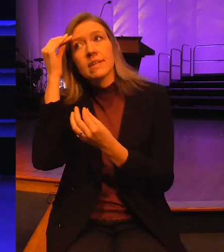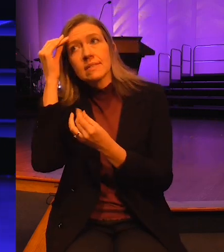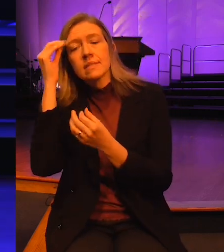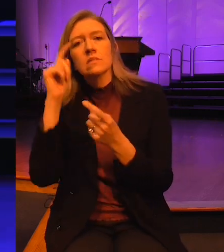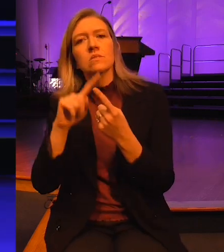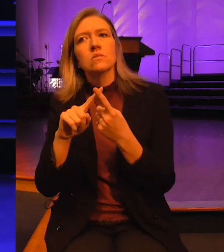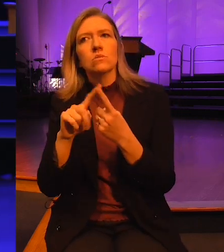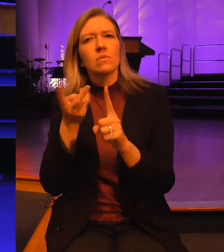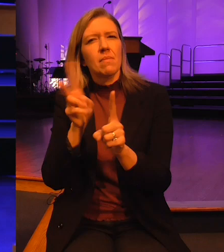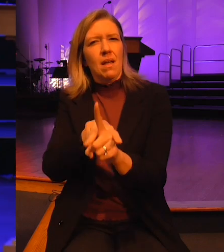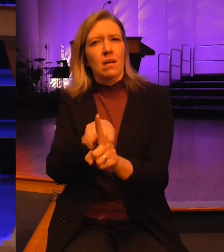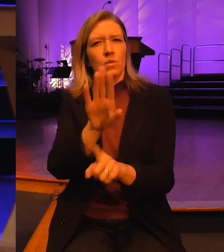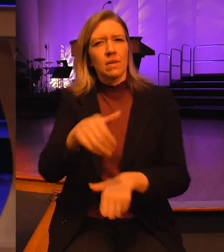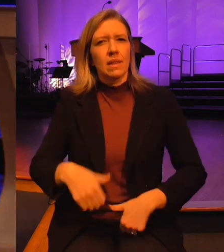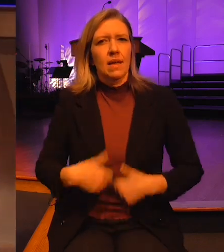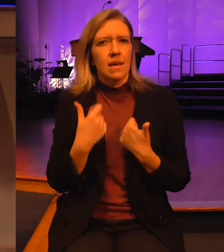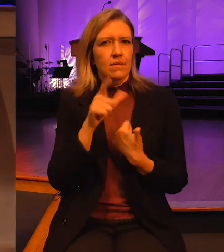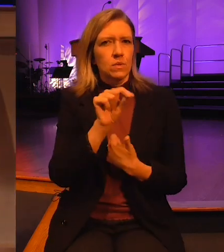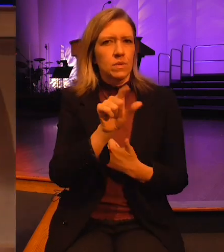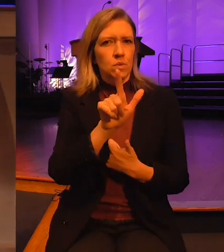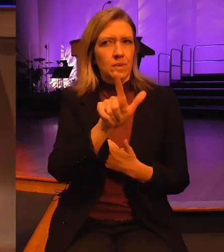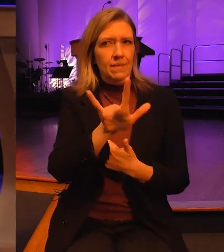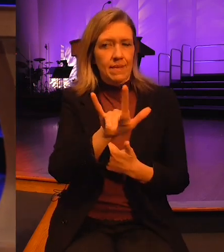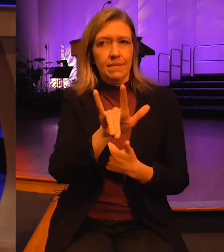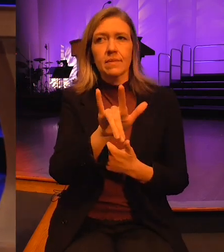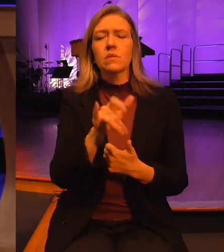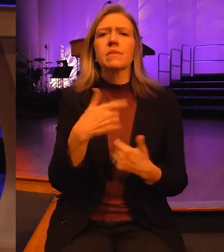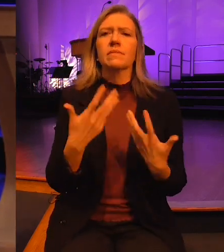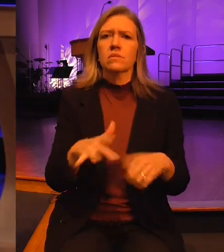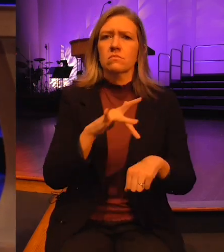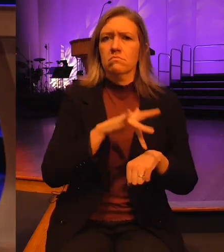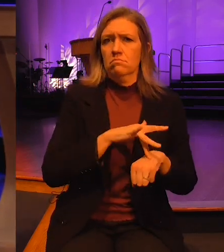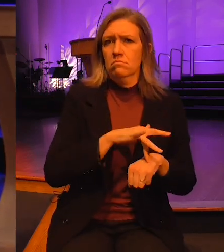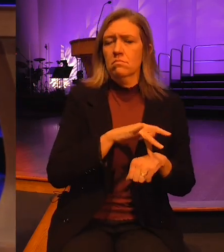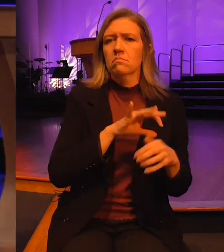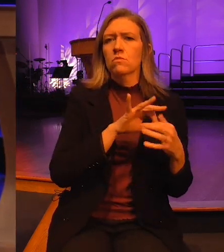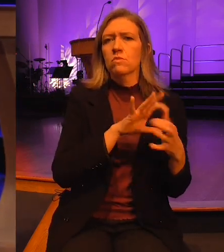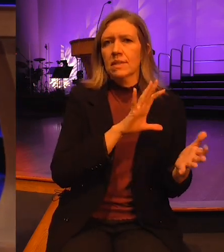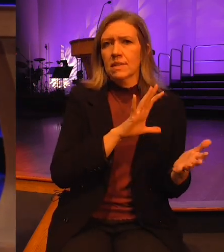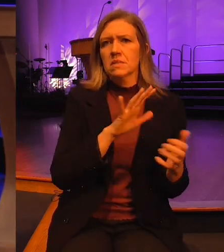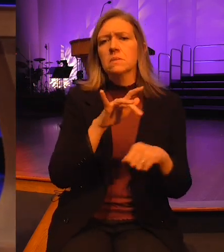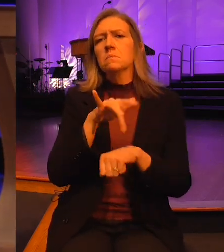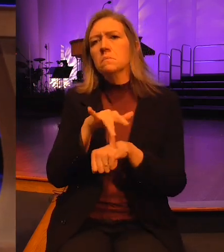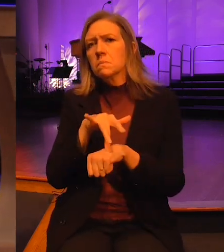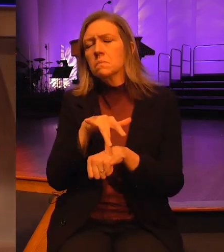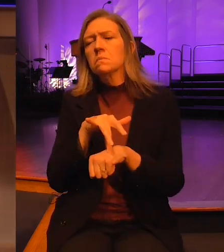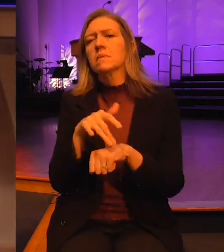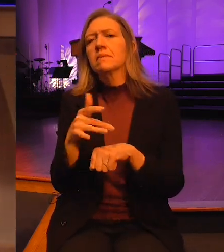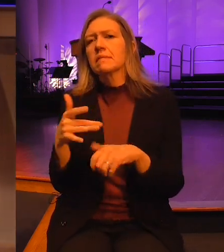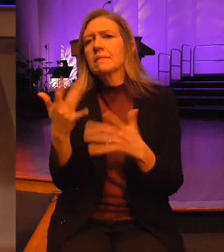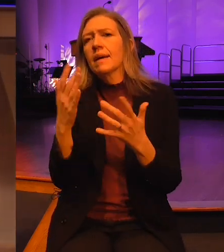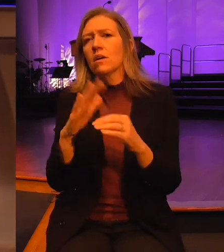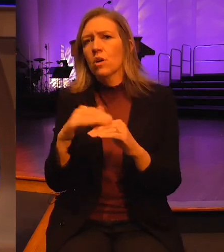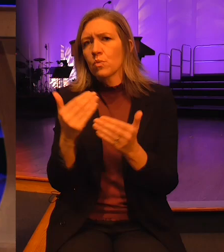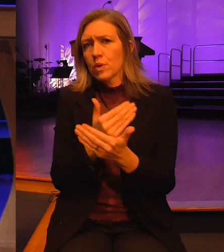el tema de la liberación. he tocado un un poco sobre renovación y ahora preguntas que hablan de